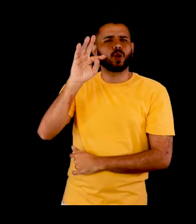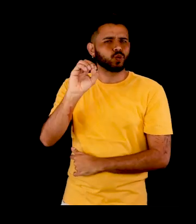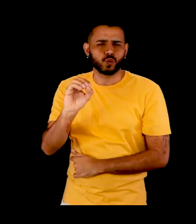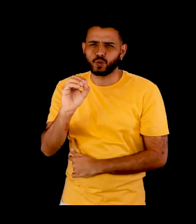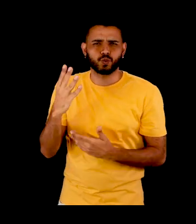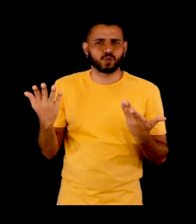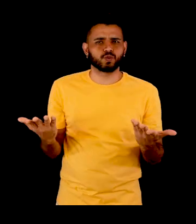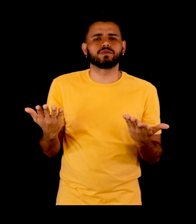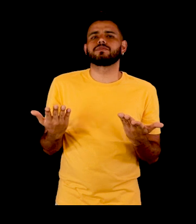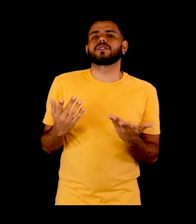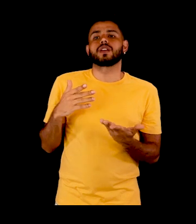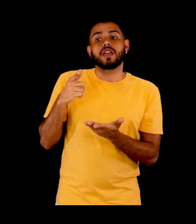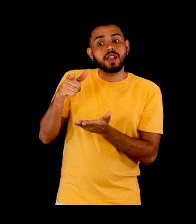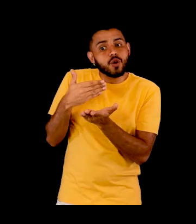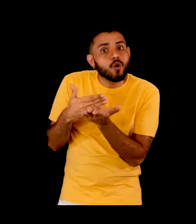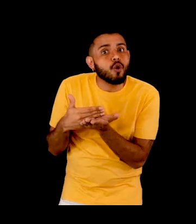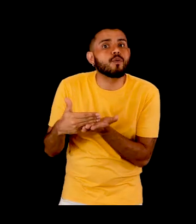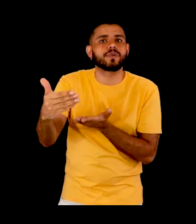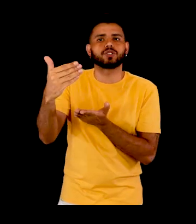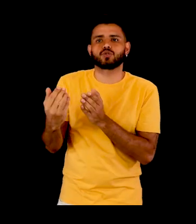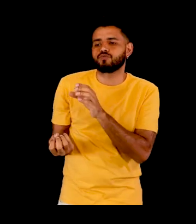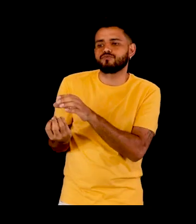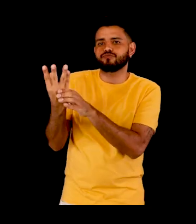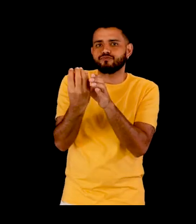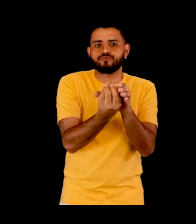Enfim, de quando ele começou a lançar pela Monções.